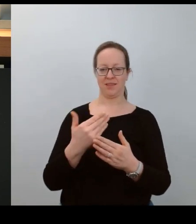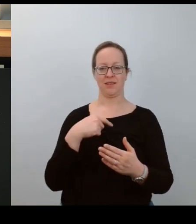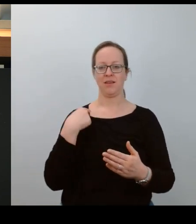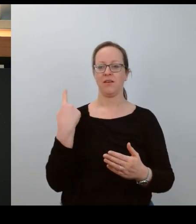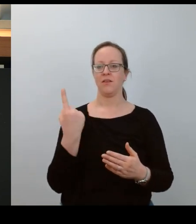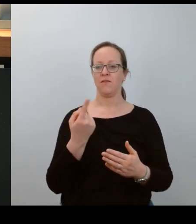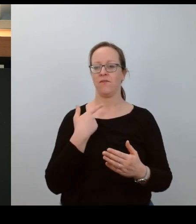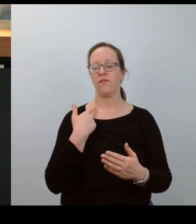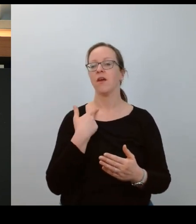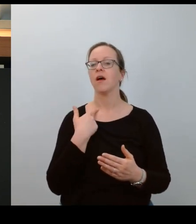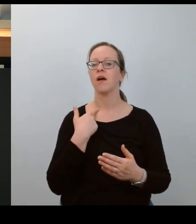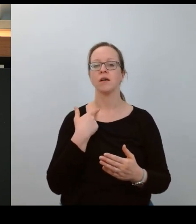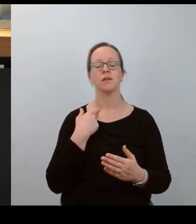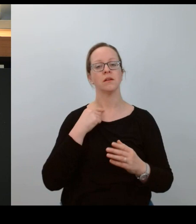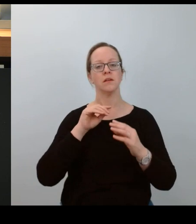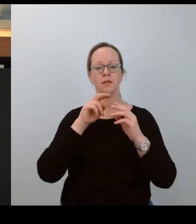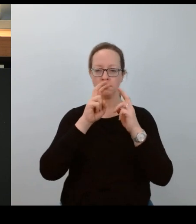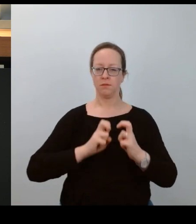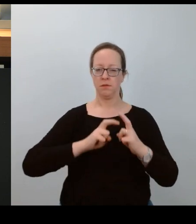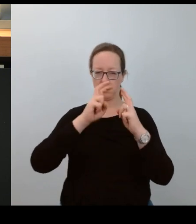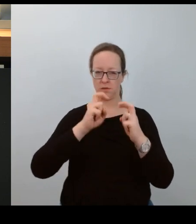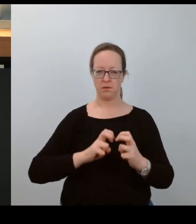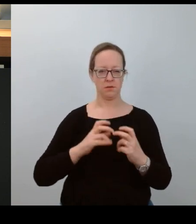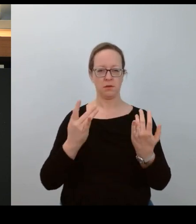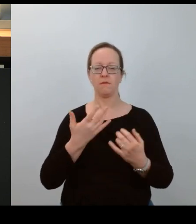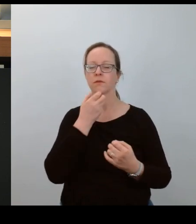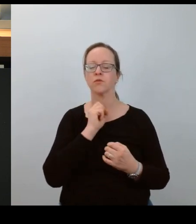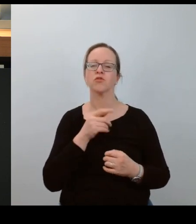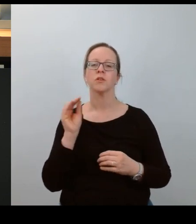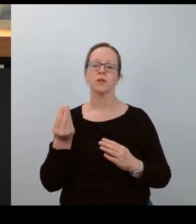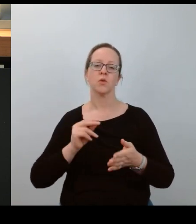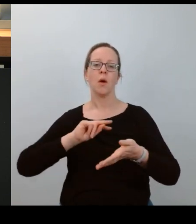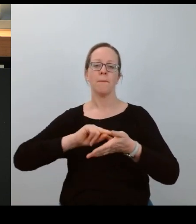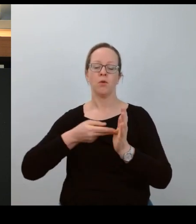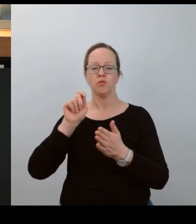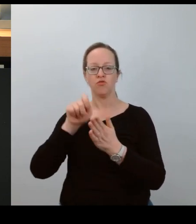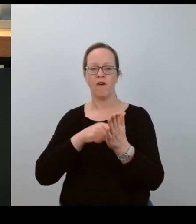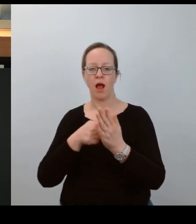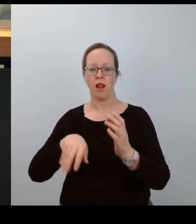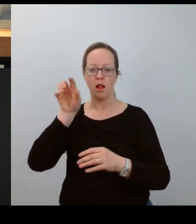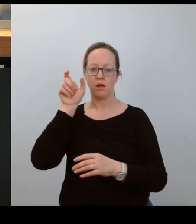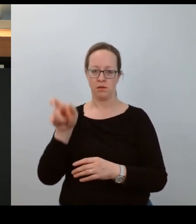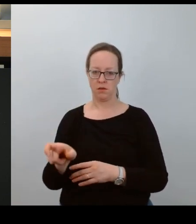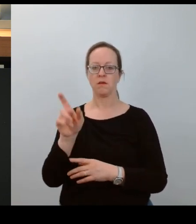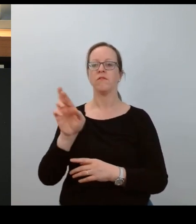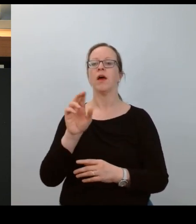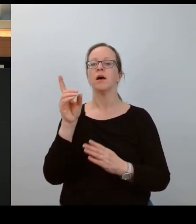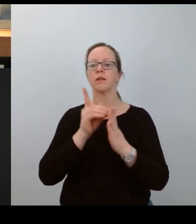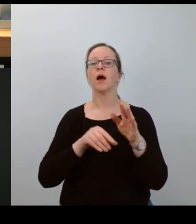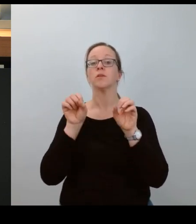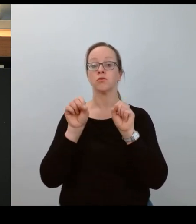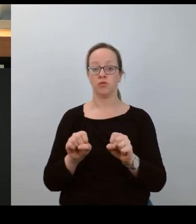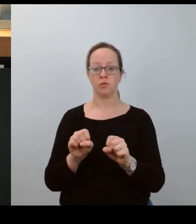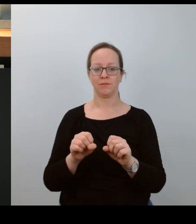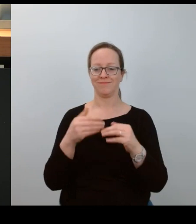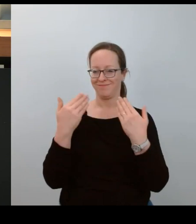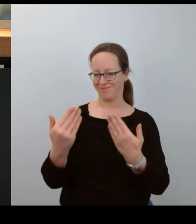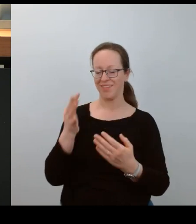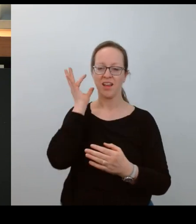Es ist ein wichtiges Symbol, dass das Parlament auch mitten im Wahlkampf die Gelegenheit nutzt, ausführlich über den Datenschutz zu reden.